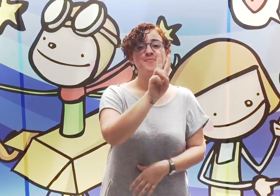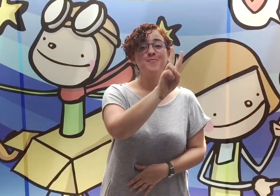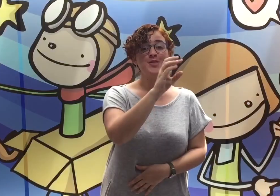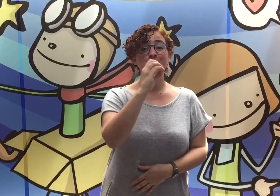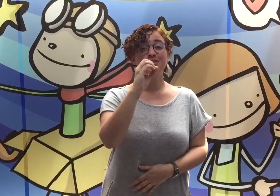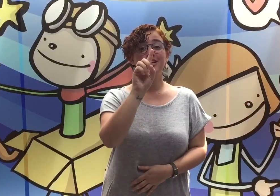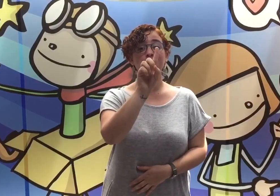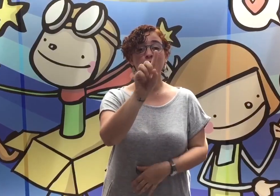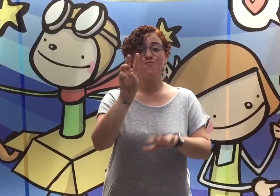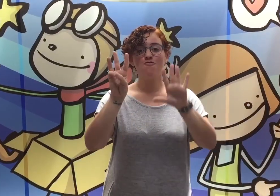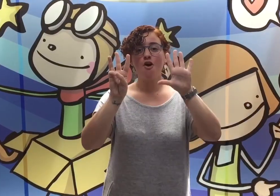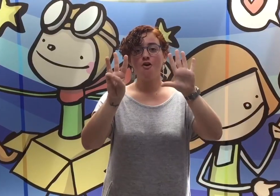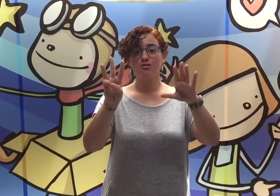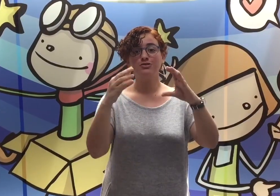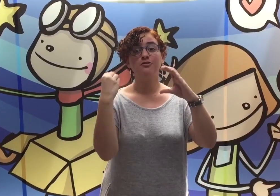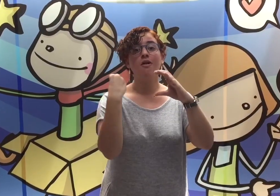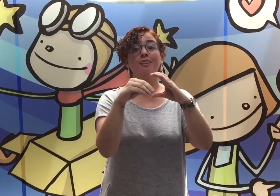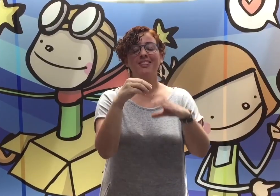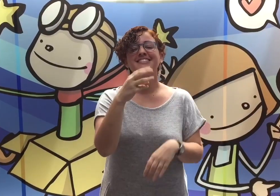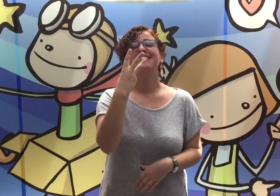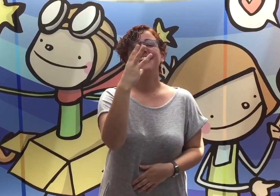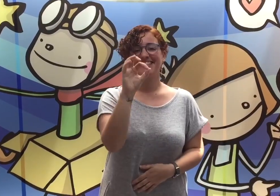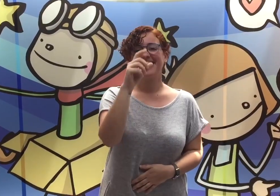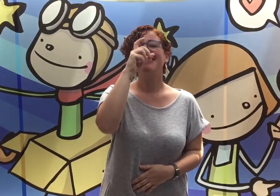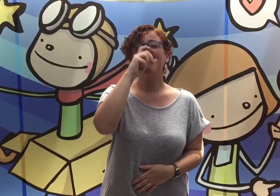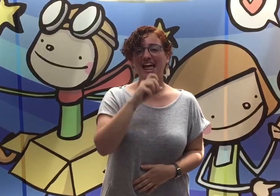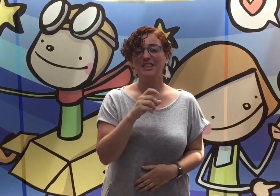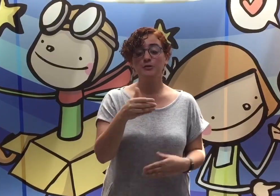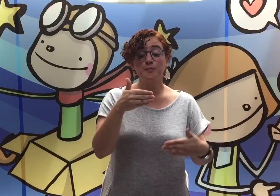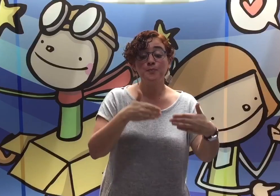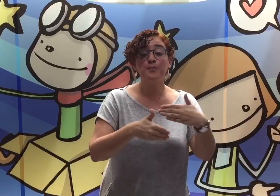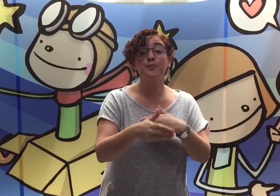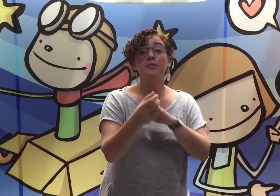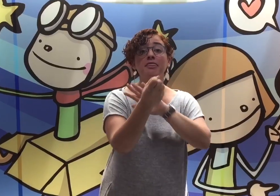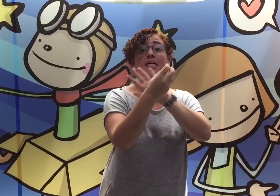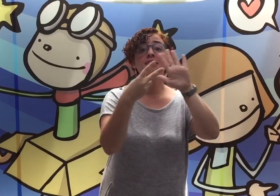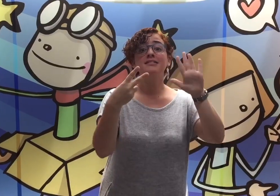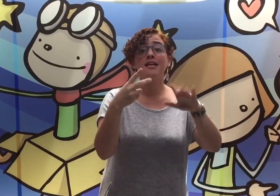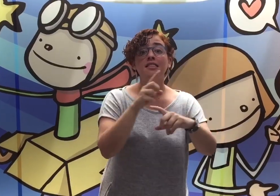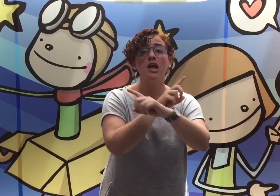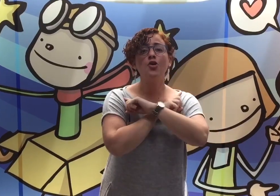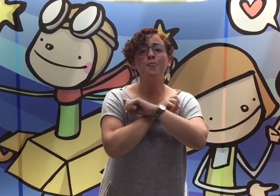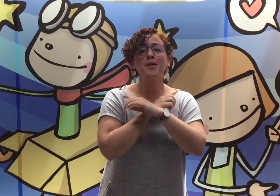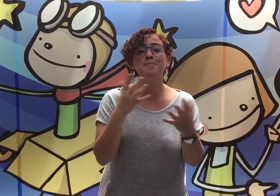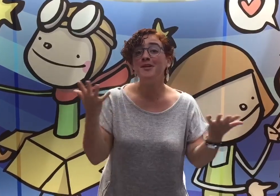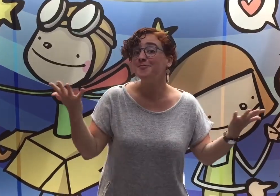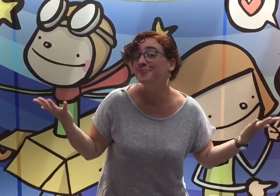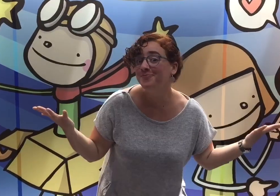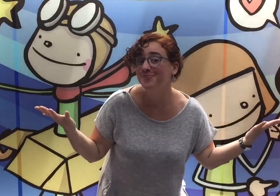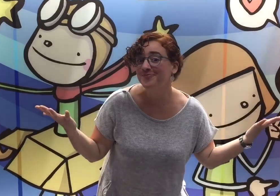Este 2018 la CJS-CNSE cumple 30 años. Por ello, este 17 de noviembre... ¿qué organizaremos?